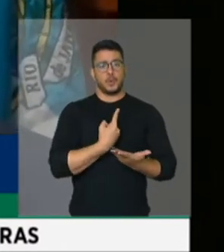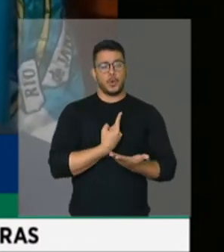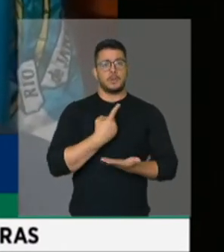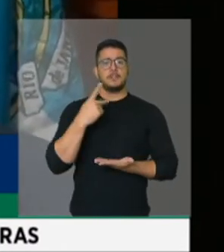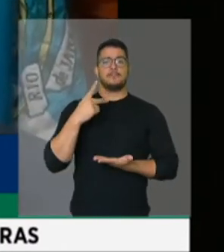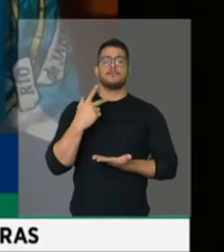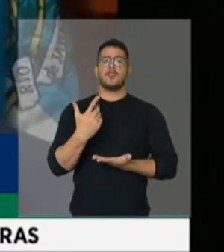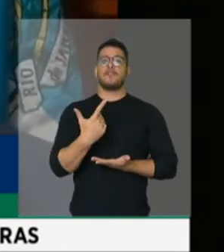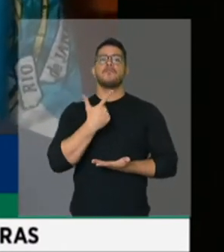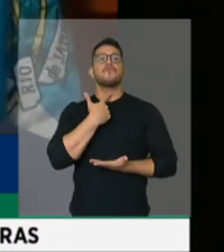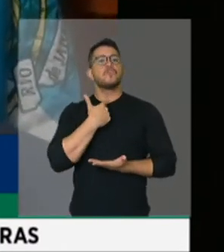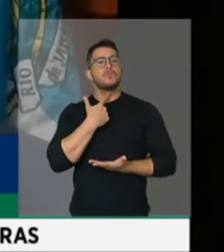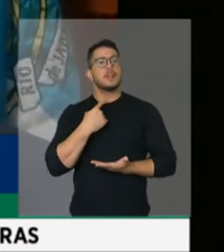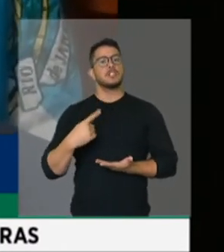PRECISA. PRECISA DE RECURSOS. PRECISA DE INVESTIMENTOS.